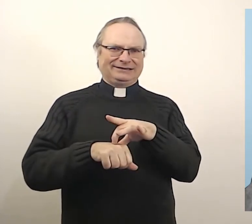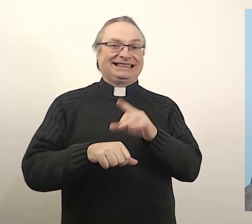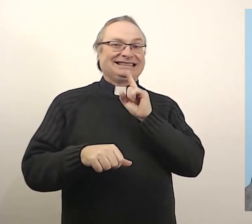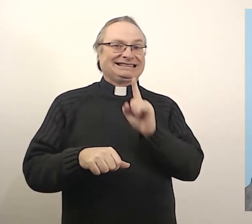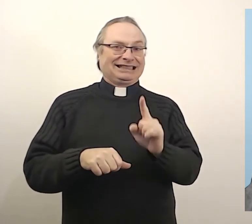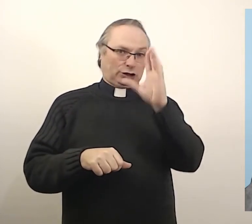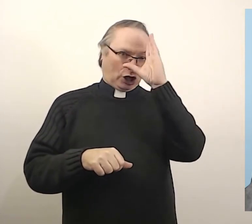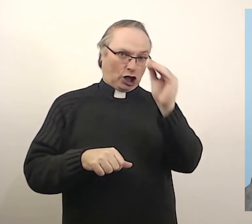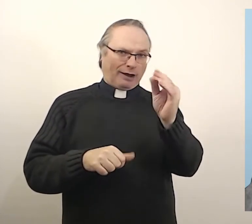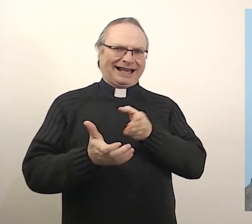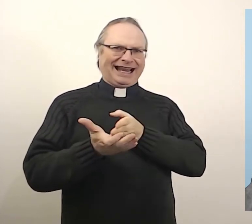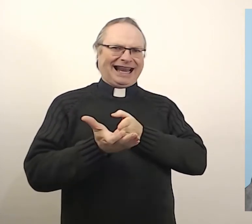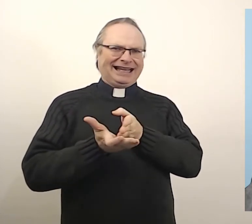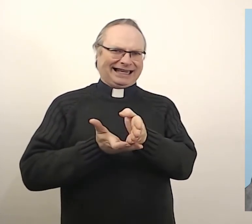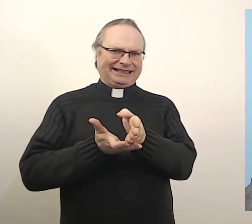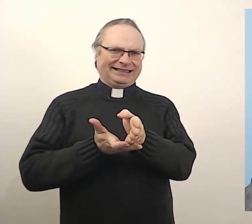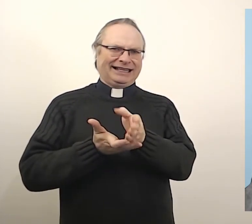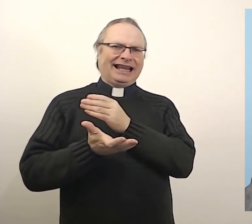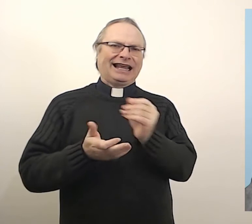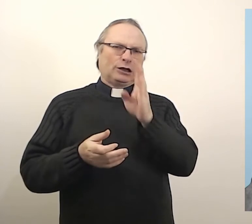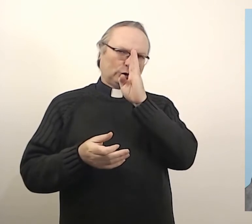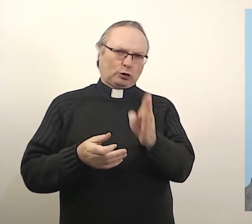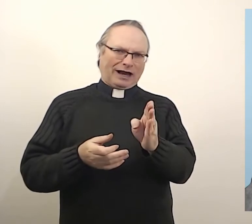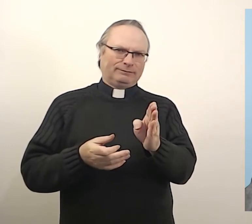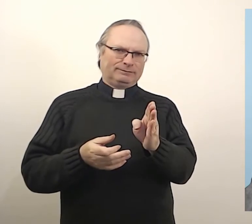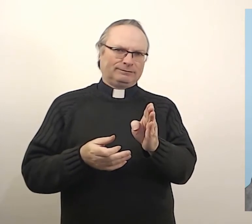C'est un homme intègre et droit.